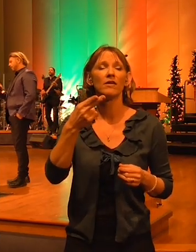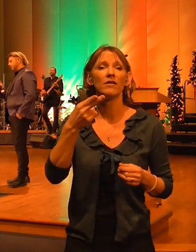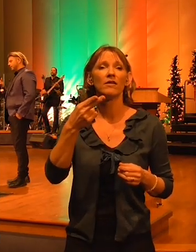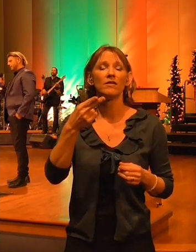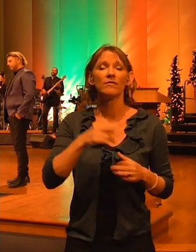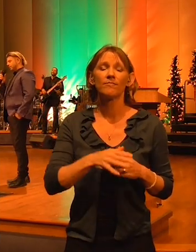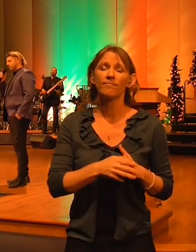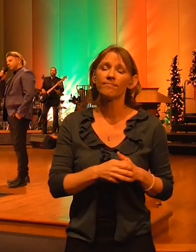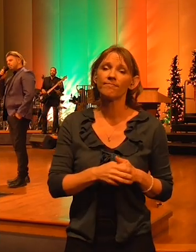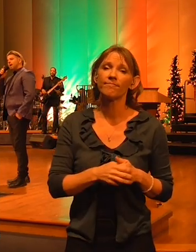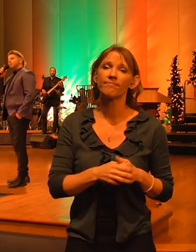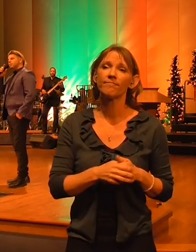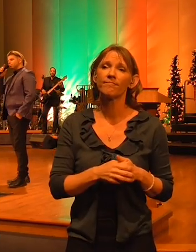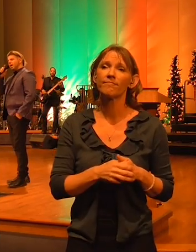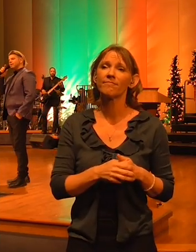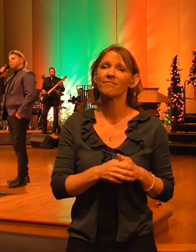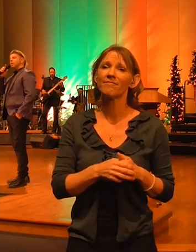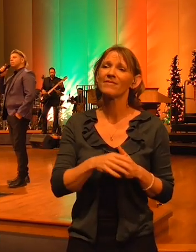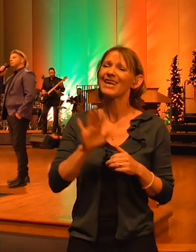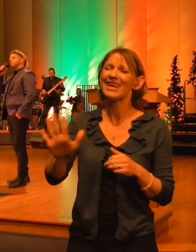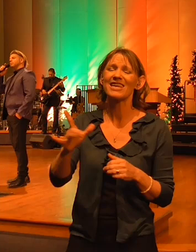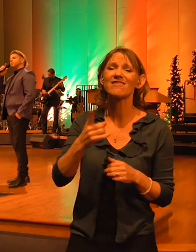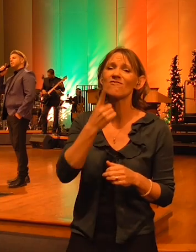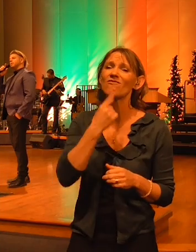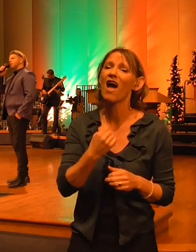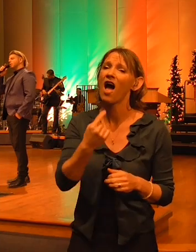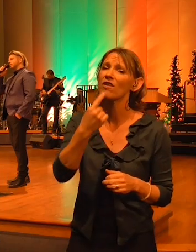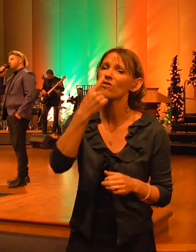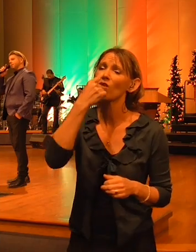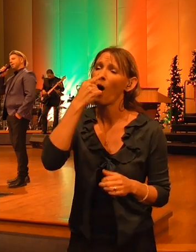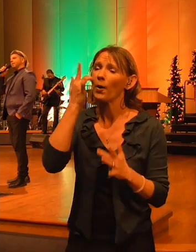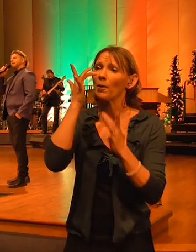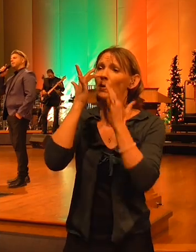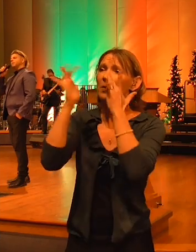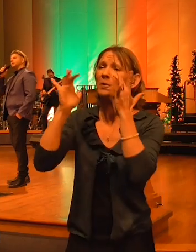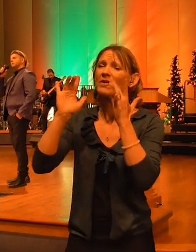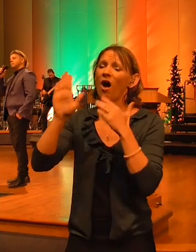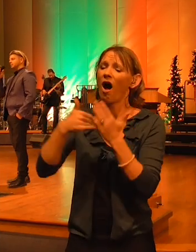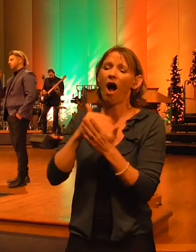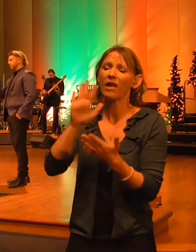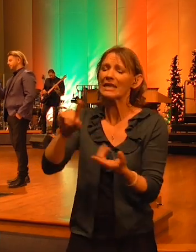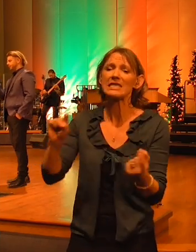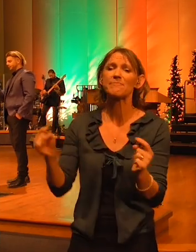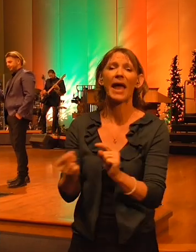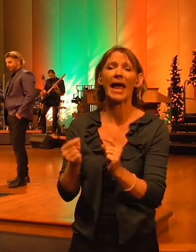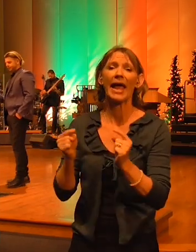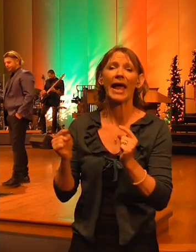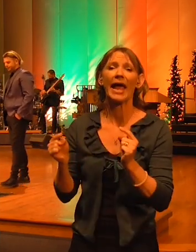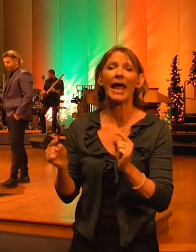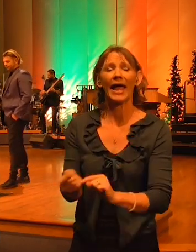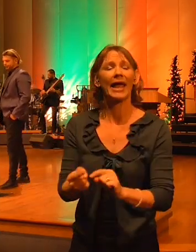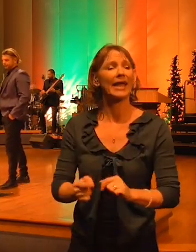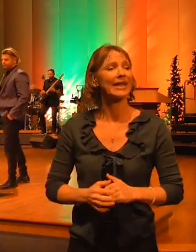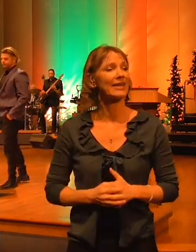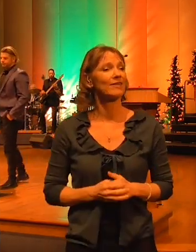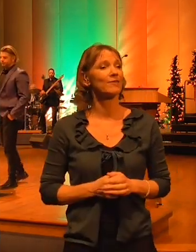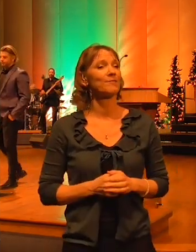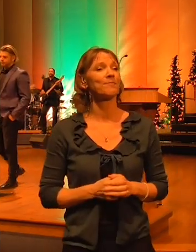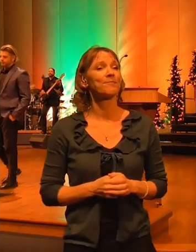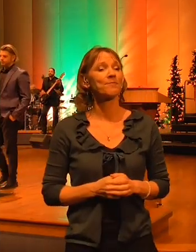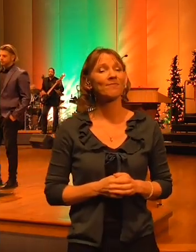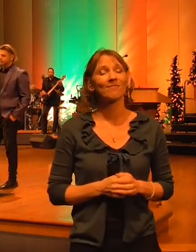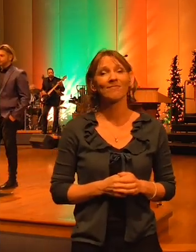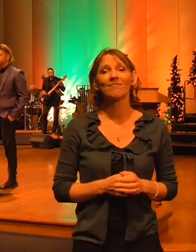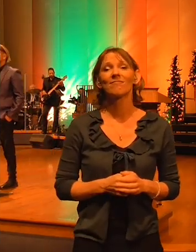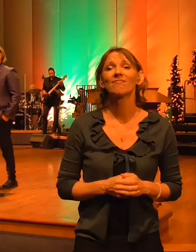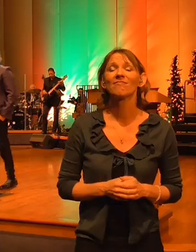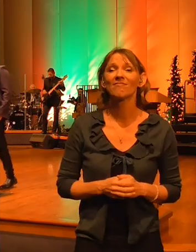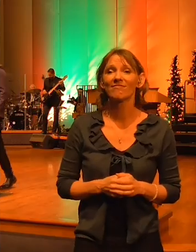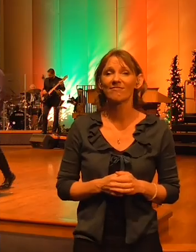de su nariz roja y todo su dolor [Música], pero cuando era niño